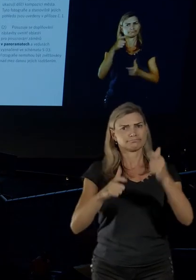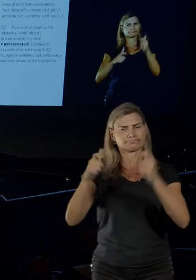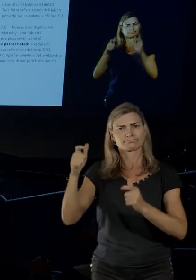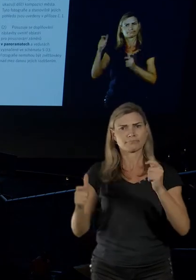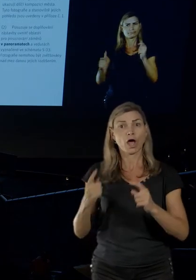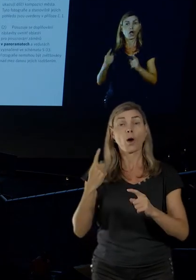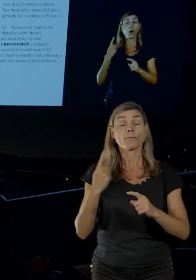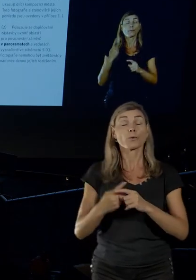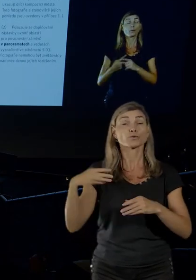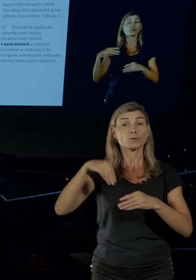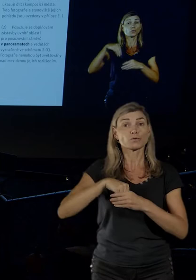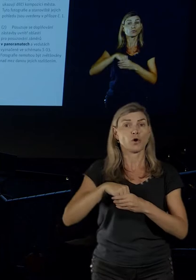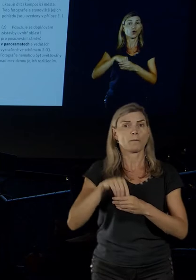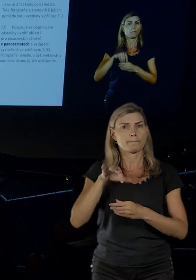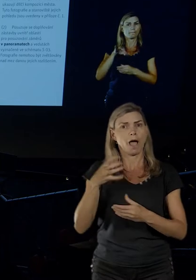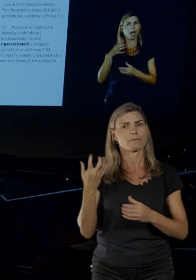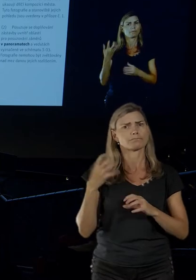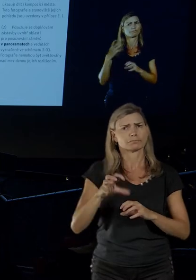i sadu fotografií, portrétů,